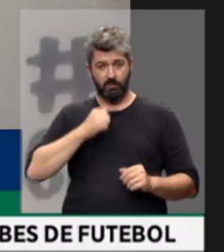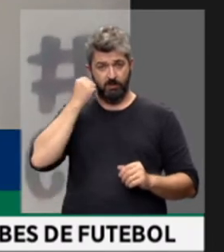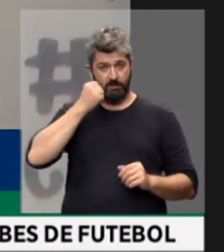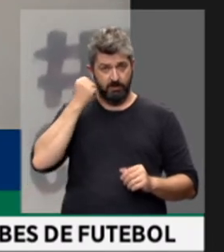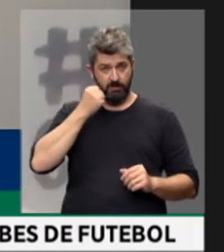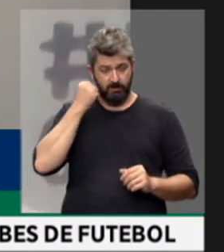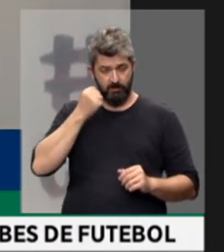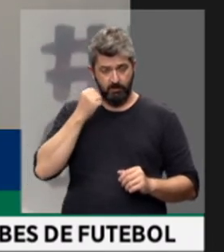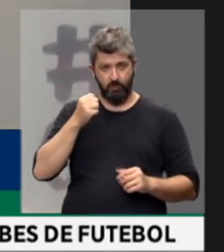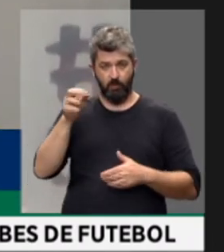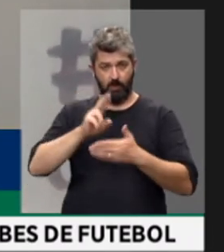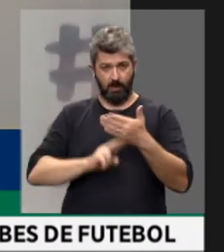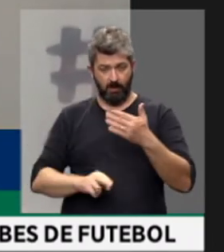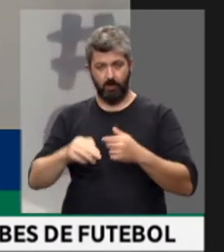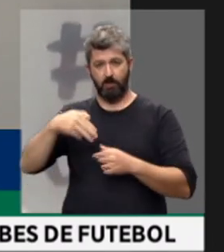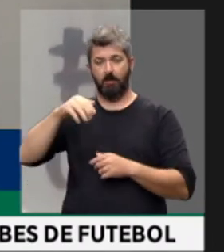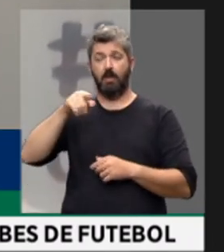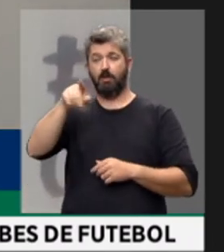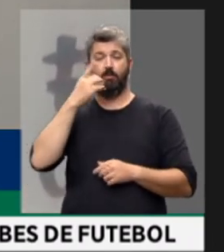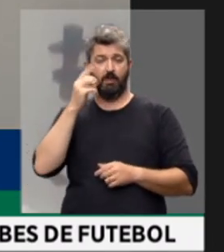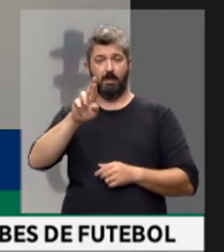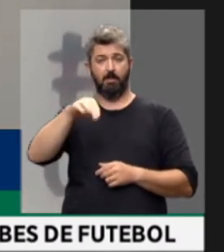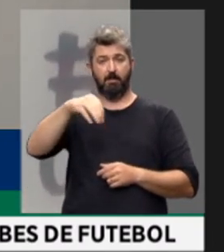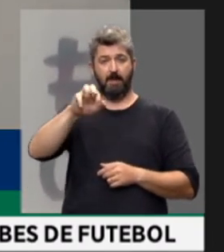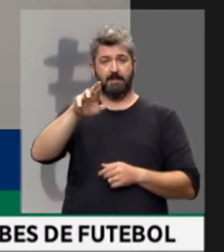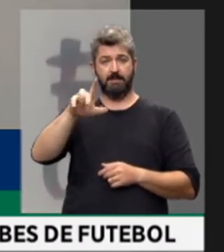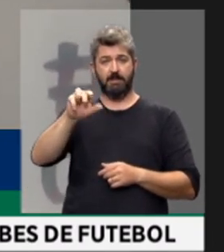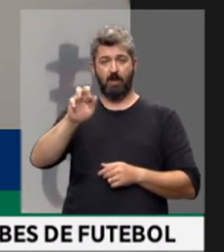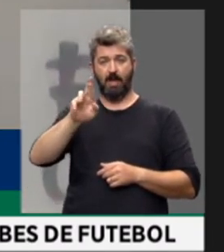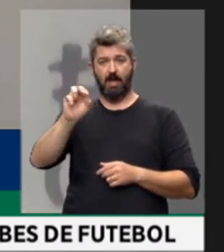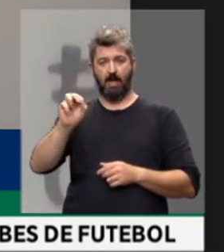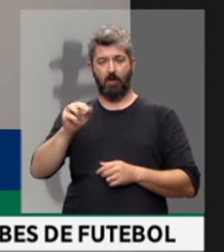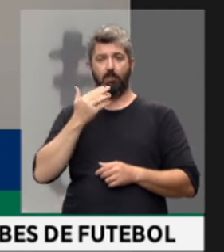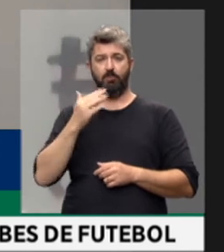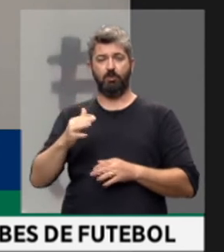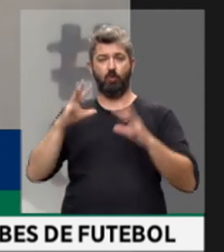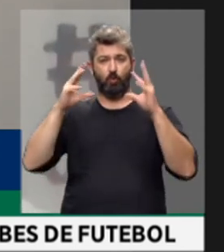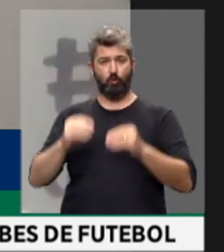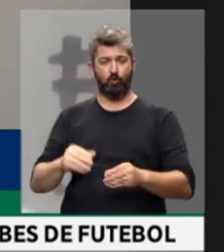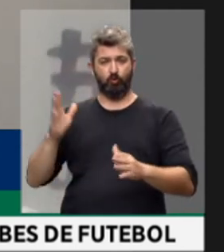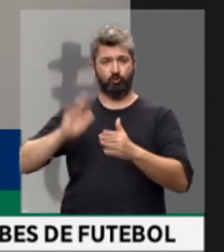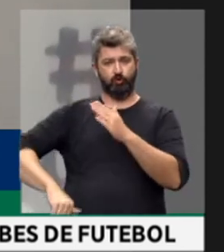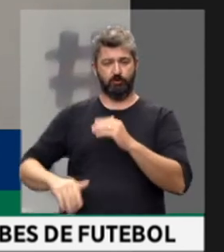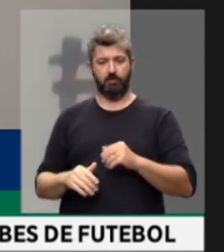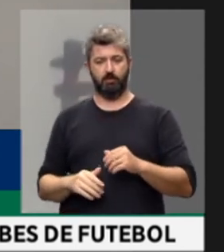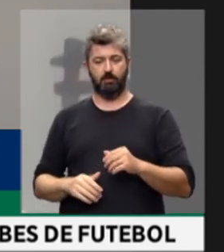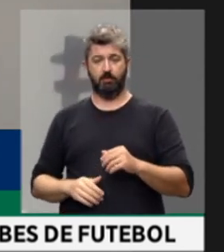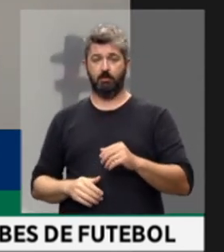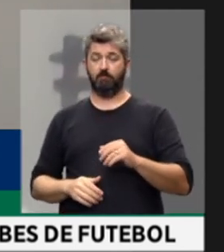ACOMPANHANDO O GOVERNO. PARA QUE CONSTASSE AQUI NO PAINEL. -- [DEPUTADO]: PSL, PP, PL. -- [DEPUTADO]: